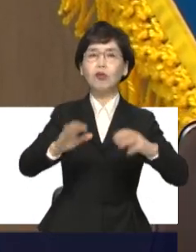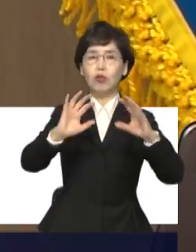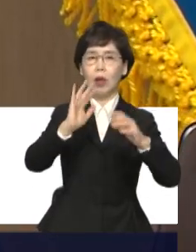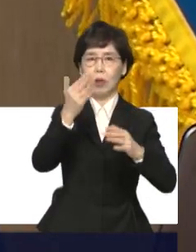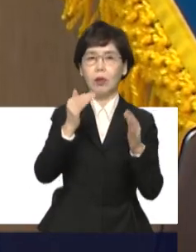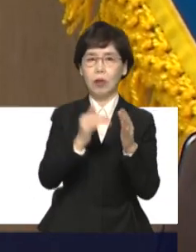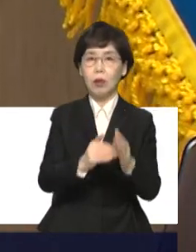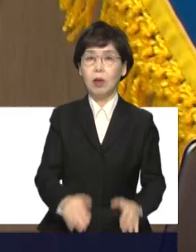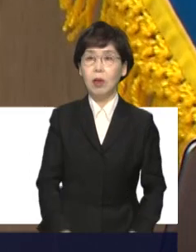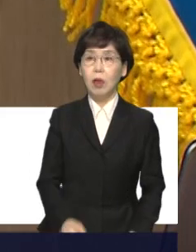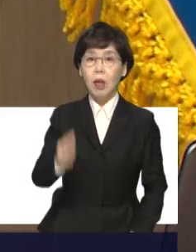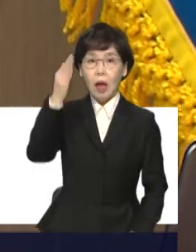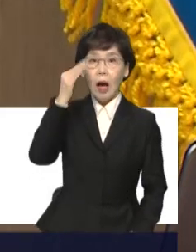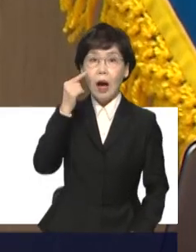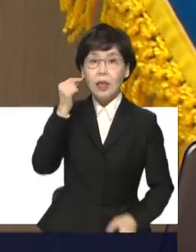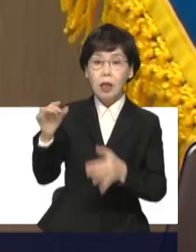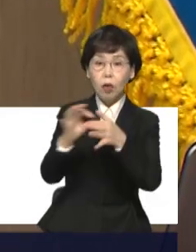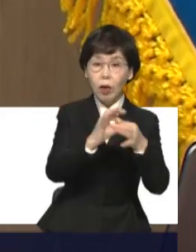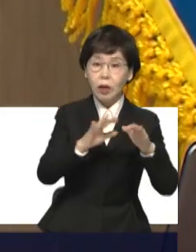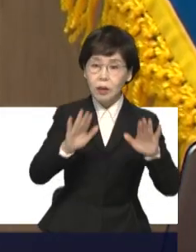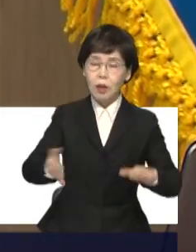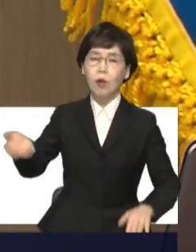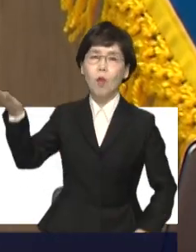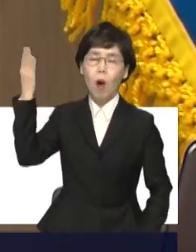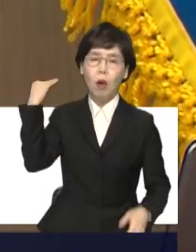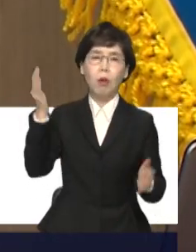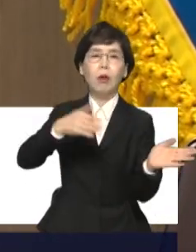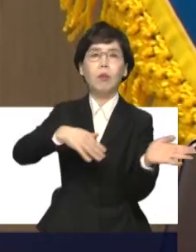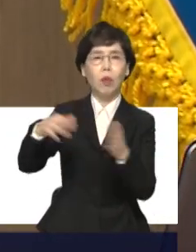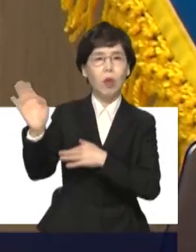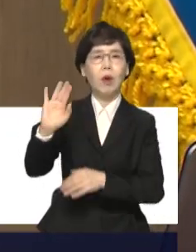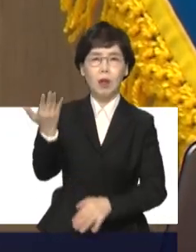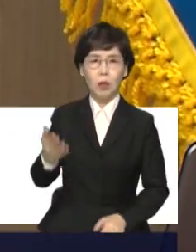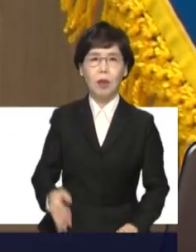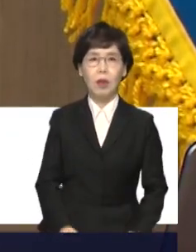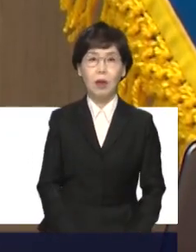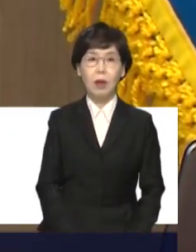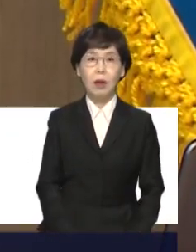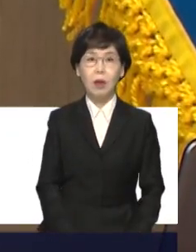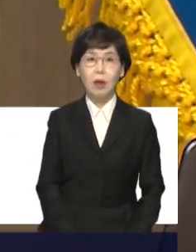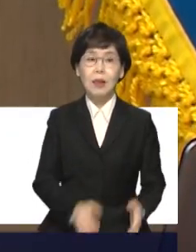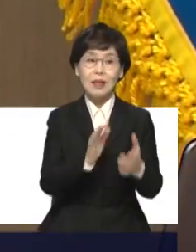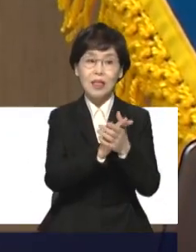한일 관계도 이제 과거를 넘어서야 합니다. 친구 관계에서 서먹서먹한 일이